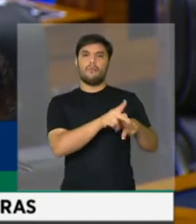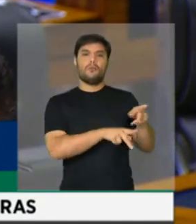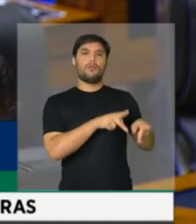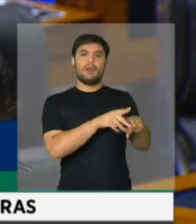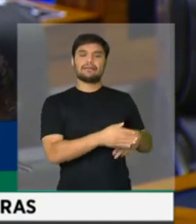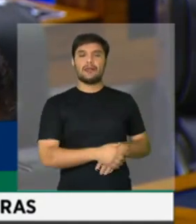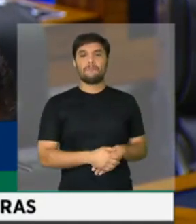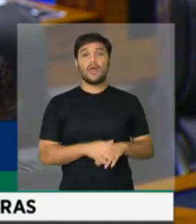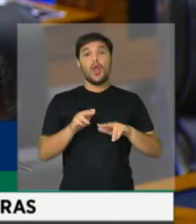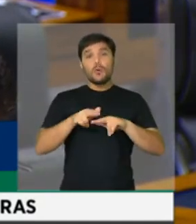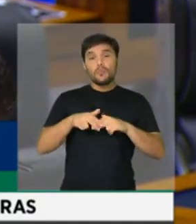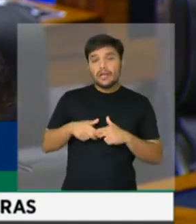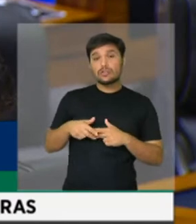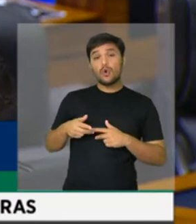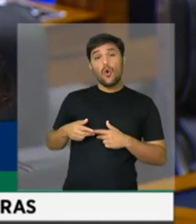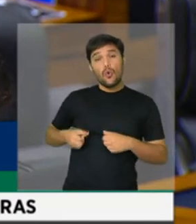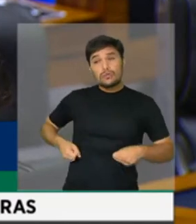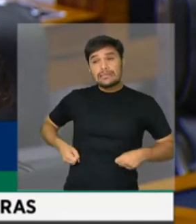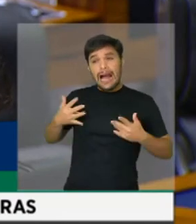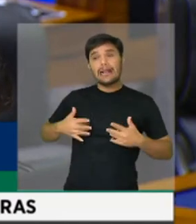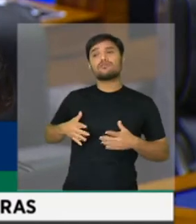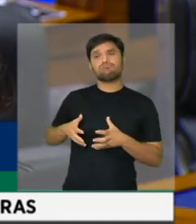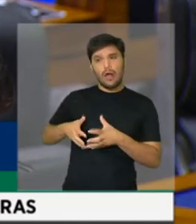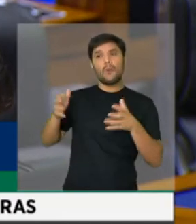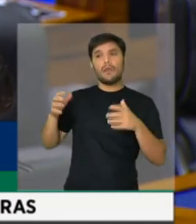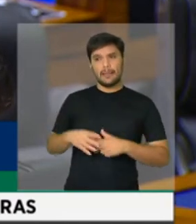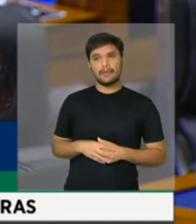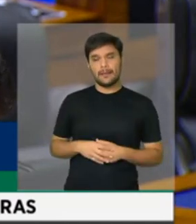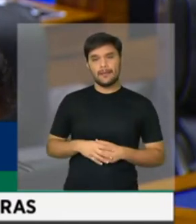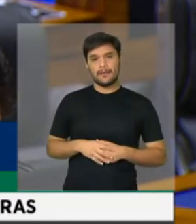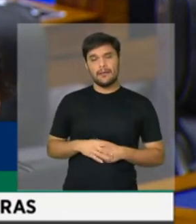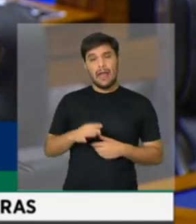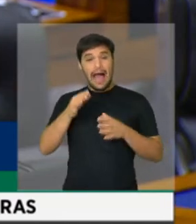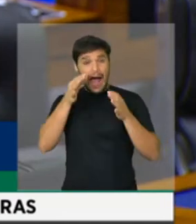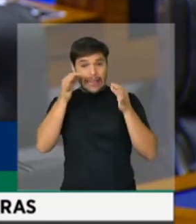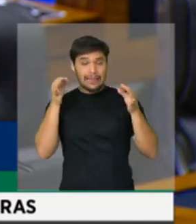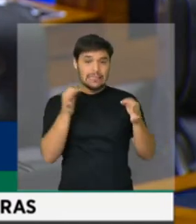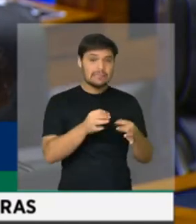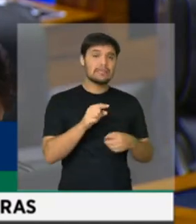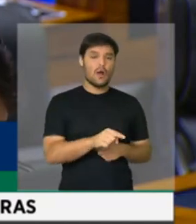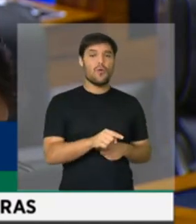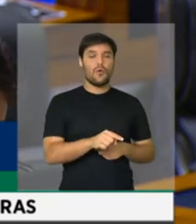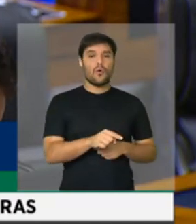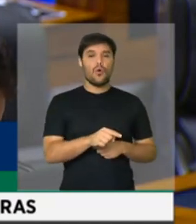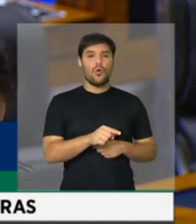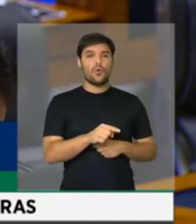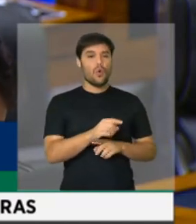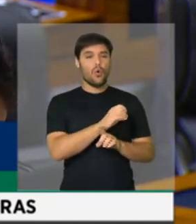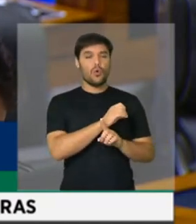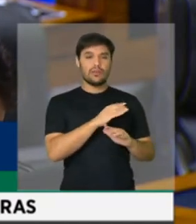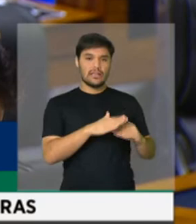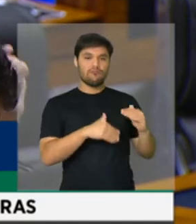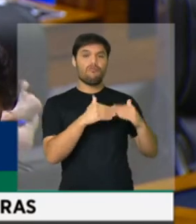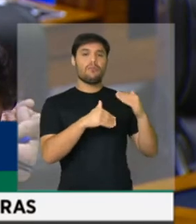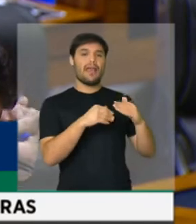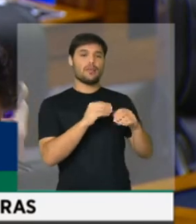TERÍAMOS TIDO APAGÃO NO AMAPÁ. E ESSE É O DEBATE QUE A SOCIEDADE BRASILEIRA TEM QUE FAZER. NO MOMENTO QUE UMA EMPRESA É PRIVATIZADA ELA PENSA NO SEU LUCRO! ELA NÃO